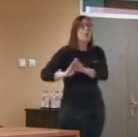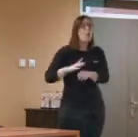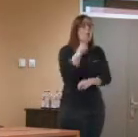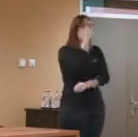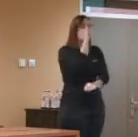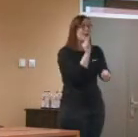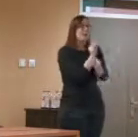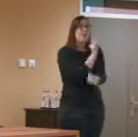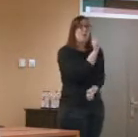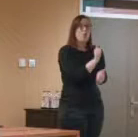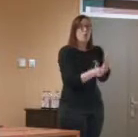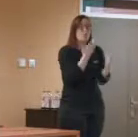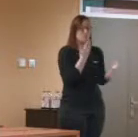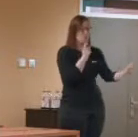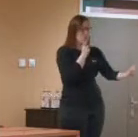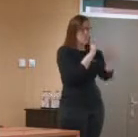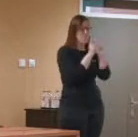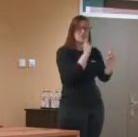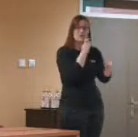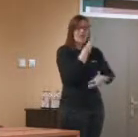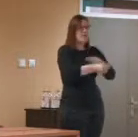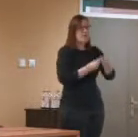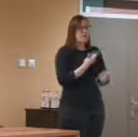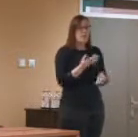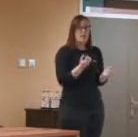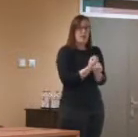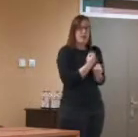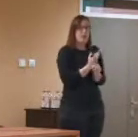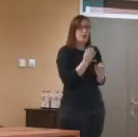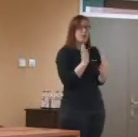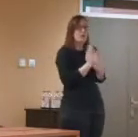su trabajo, cuando era todopoderosa y cuando ocultaba lo que realmente estaba pasando